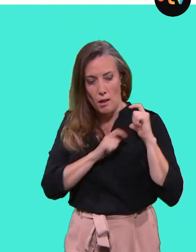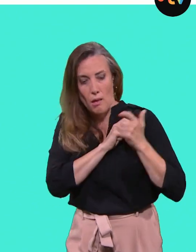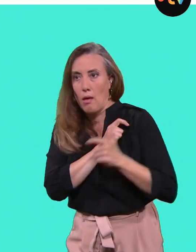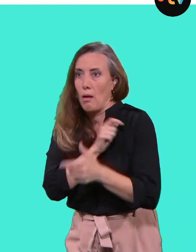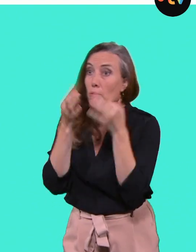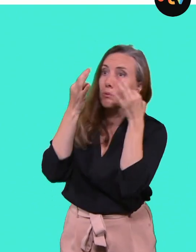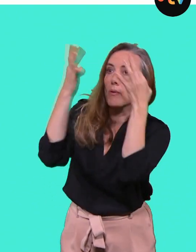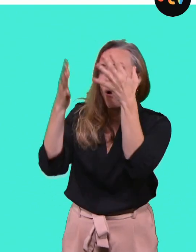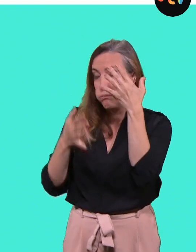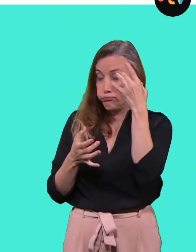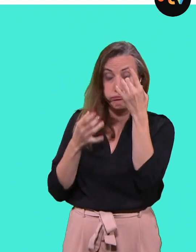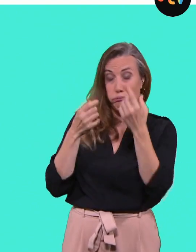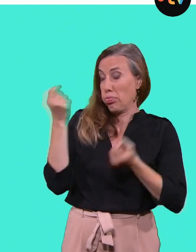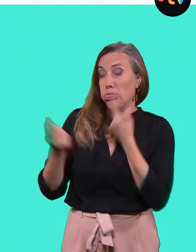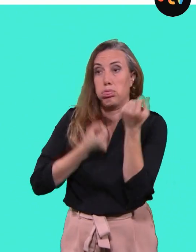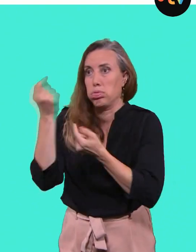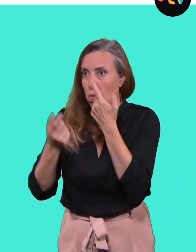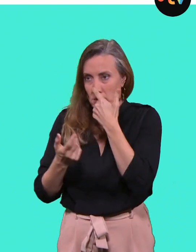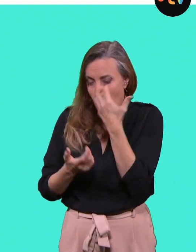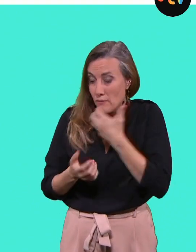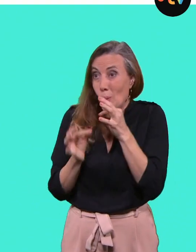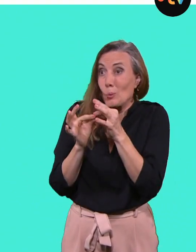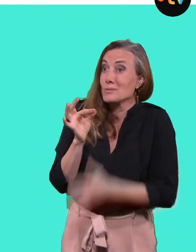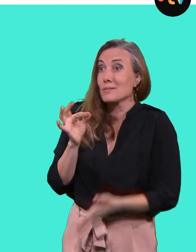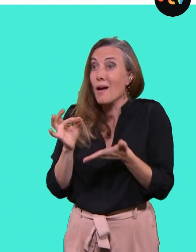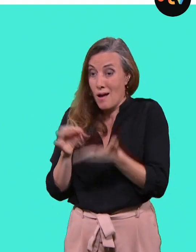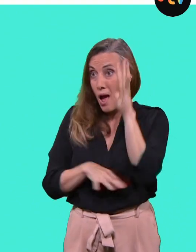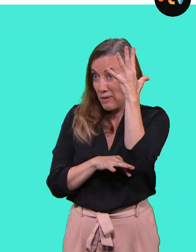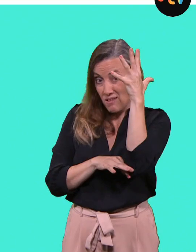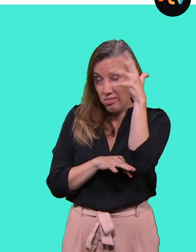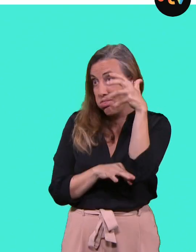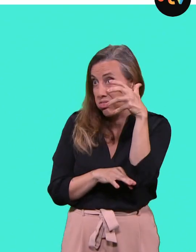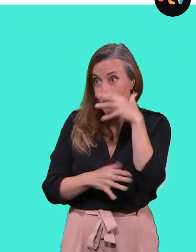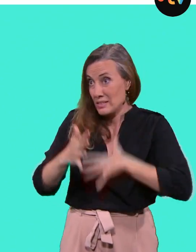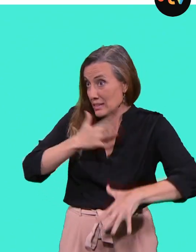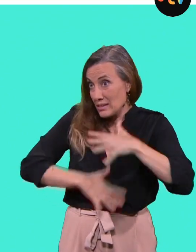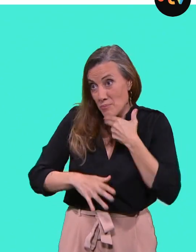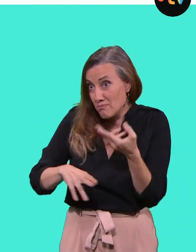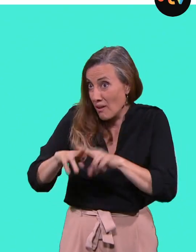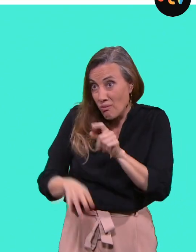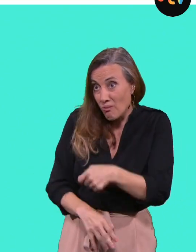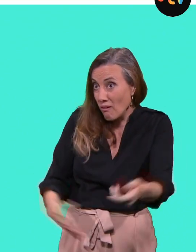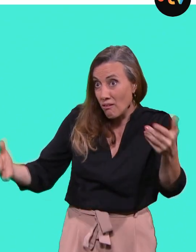"Cette succession de problèmes météorologiques fait qu'aujourd'hui on a des noyers qui sont fatigués et des arbres qui meurent, tout simplement"